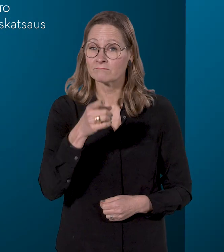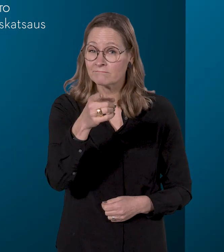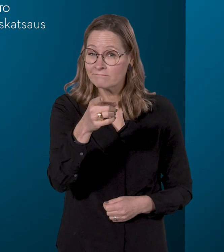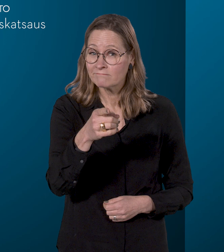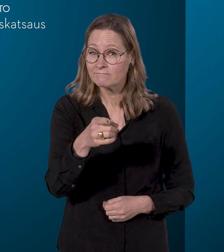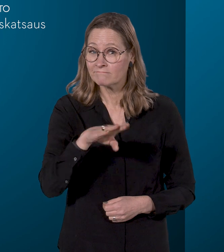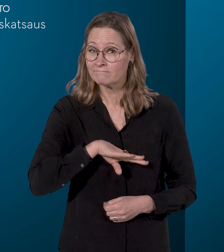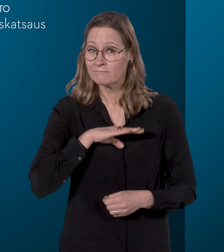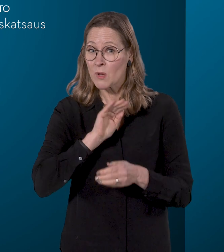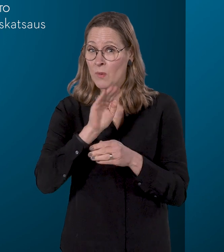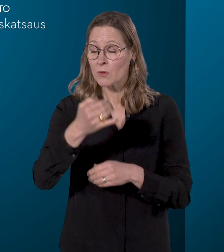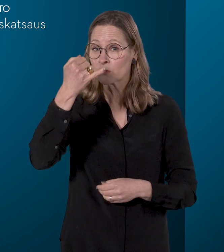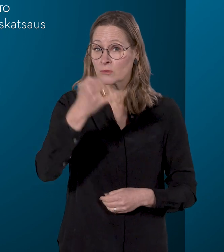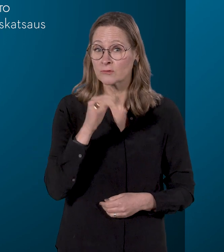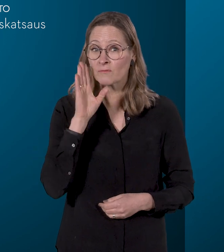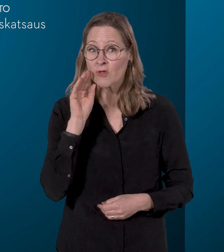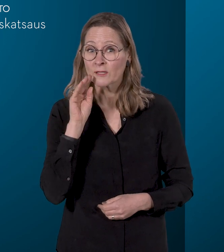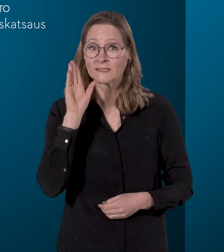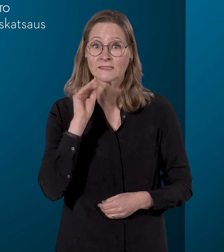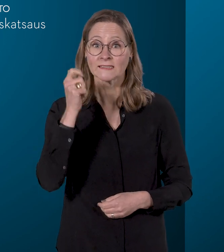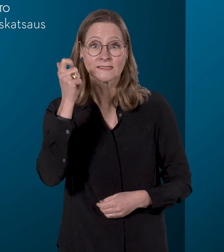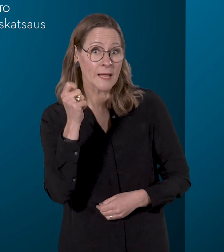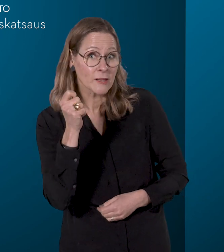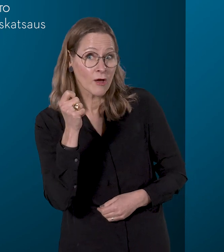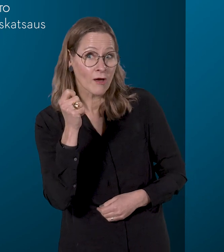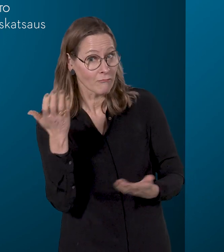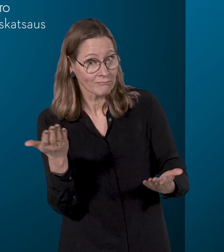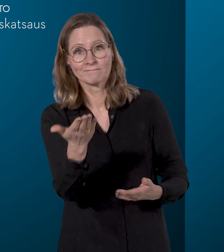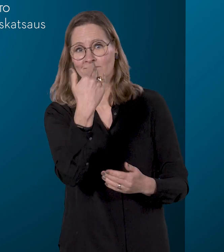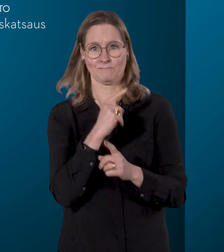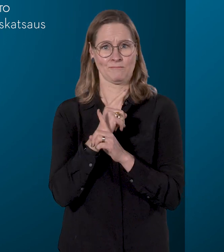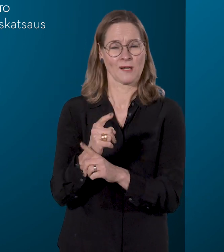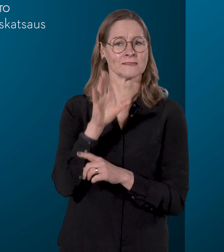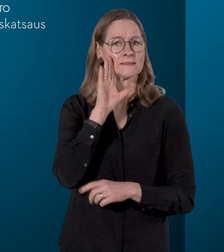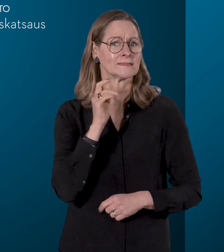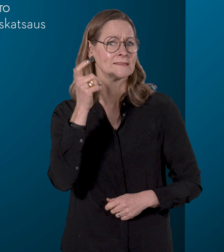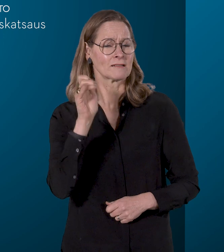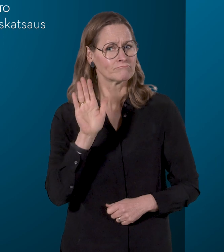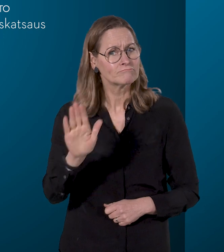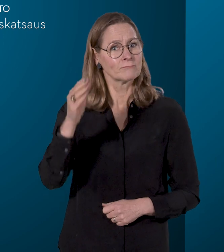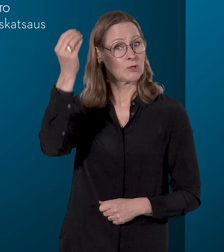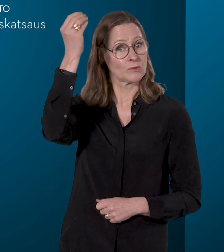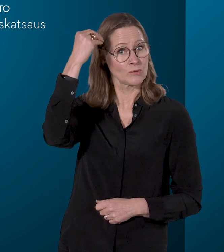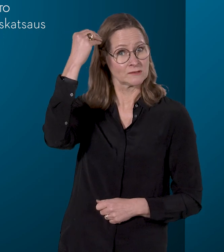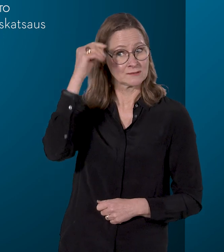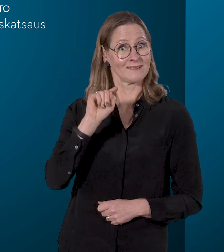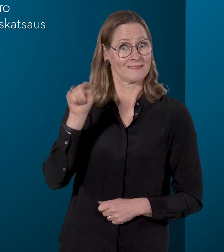Oletko yli 60-vuotias kuuro seniori? Tule siinä tapauksessa mukaan seniorien kurssille,-